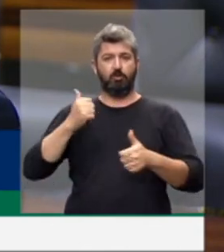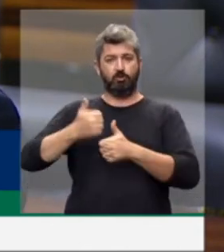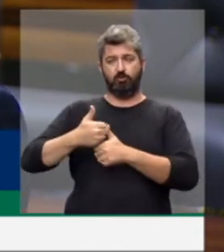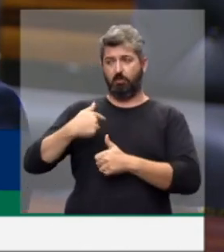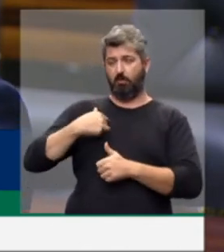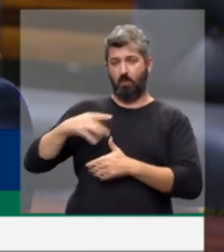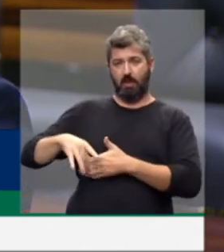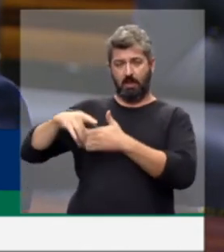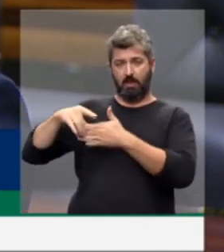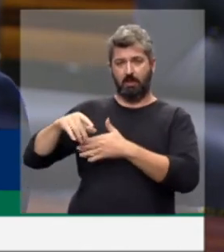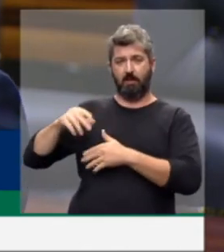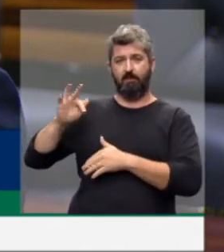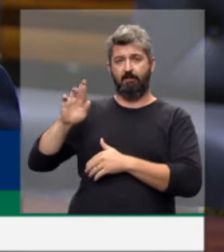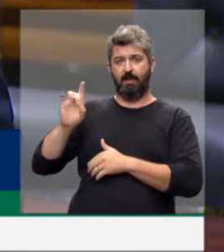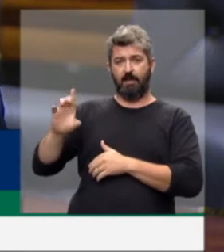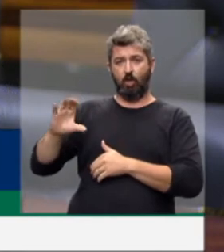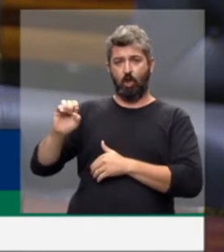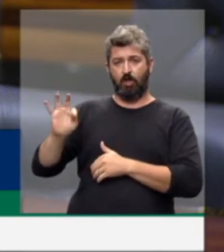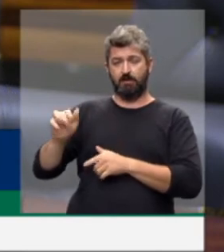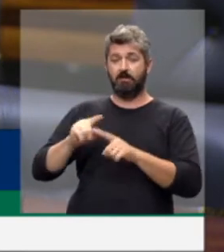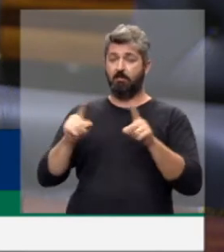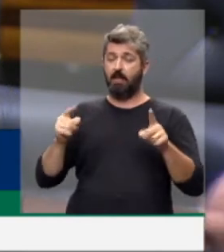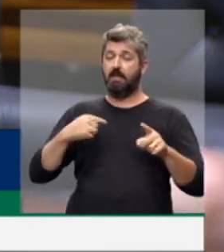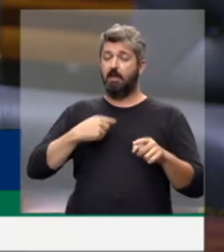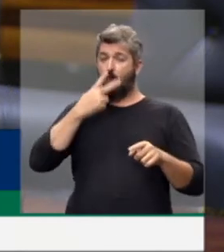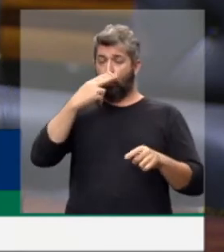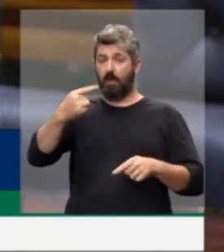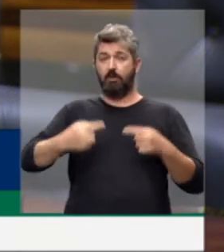SOU EU AGORA AQUI COM, SENHOR PRESIDENTE, QUE VOU ORIENTAR, EU NÃO TENHO A LIBERDADE DE ORIENTAR PELO PRESIDENTE,